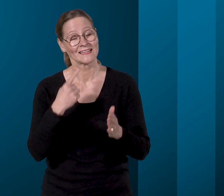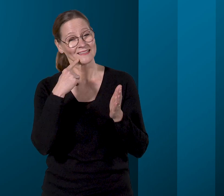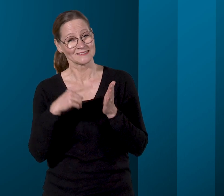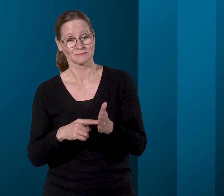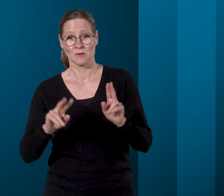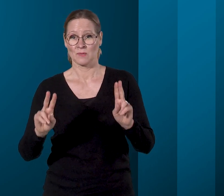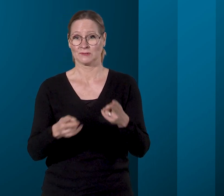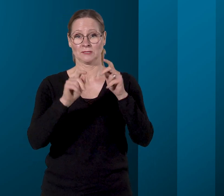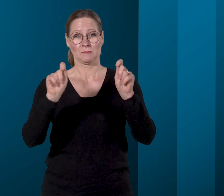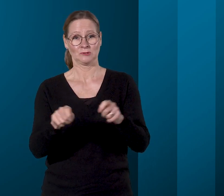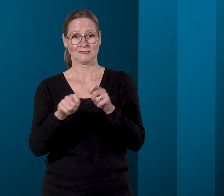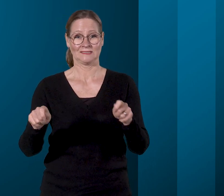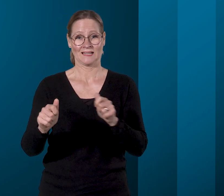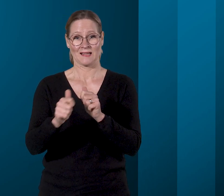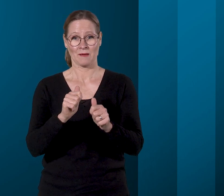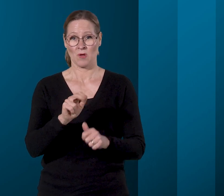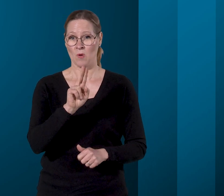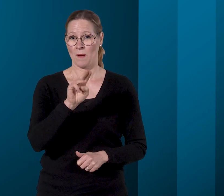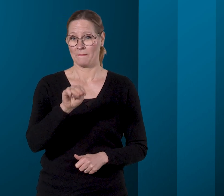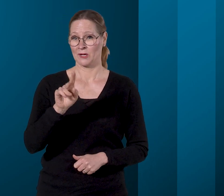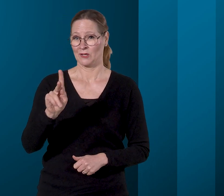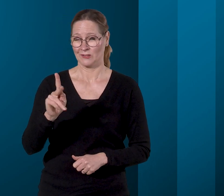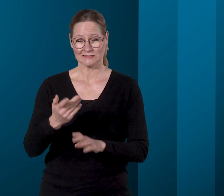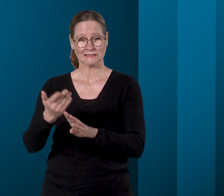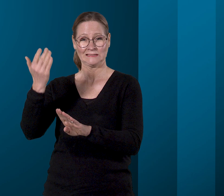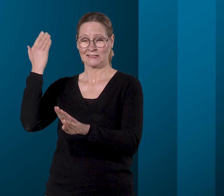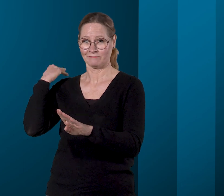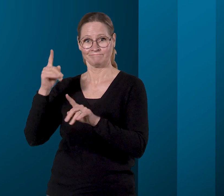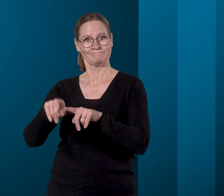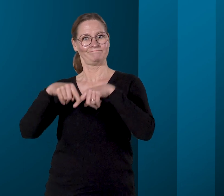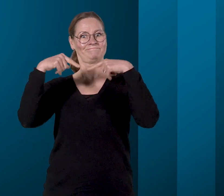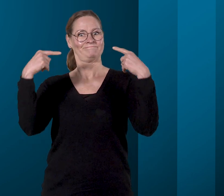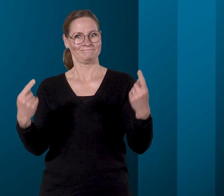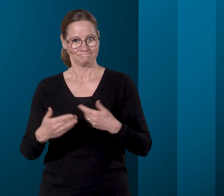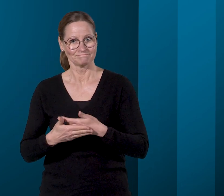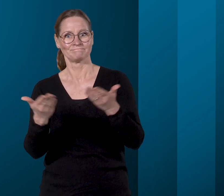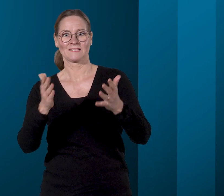Esimerkiksi Uuden Musiikin kilpailu esitettiin ensimmäistä kertaa historiassa -